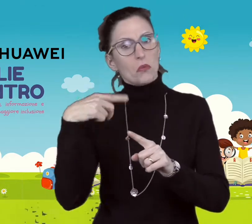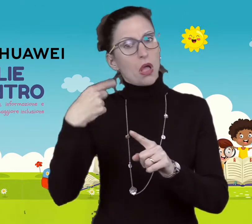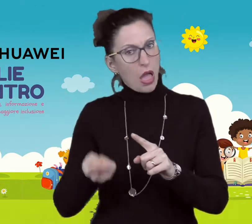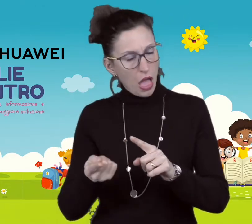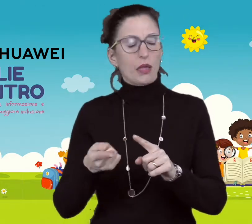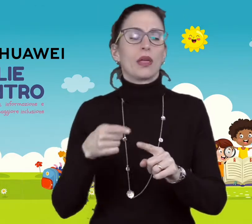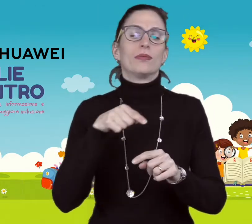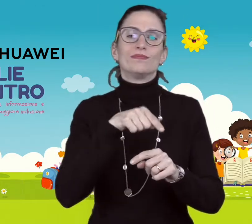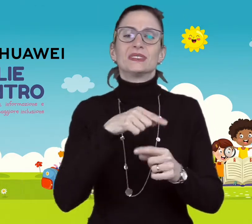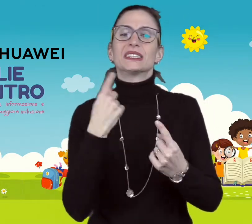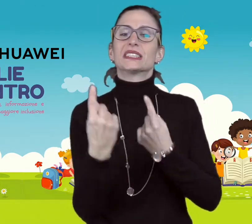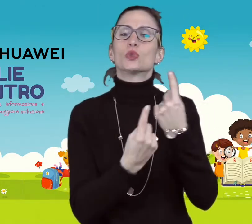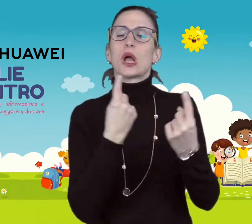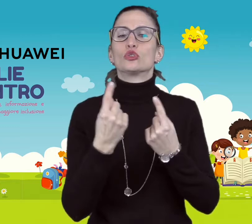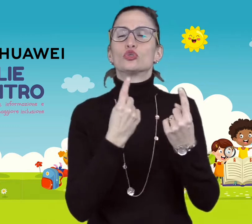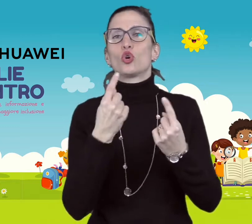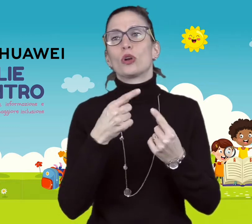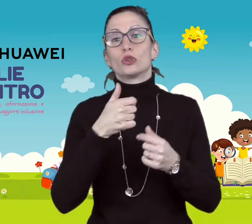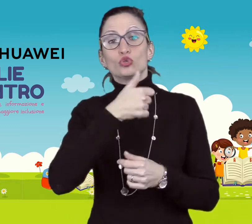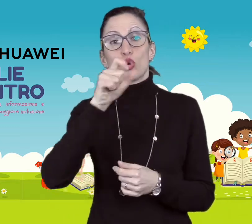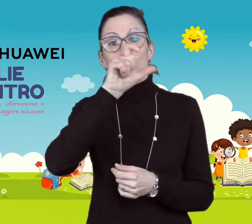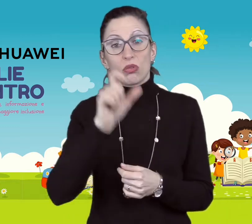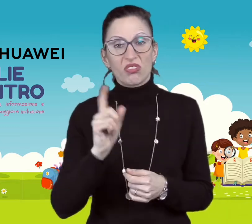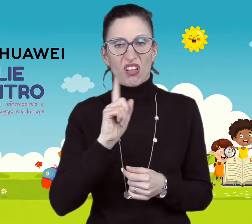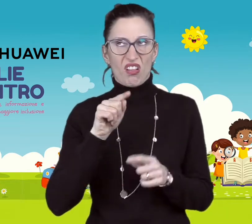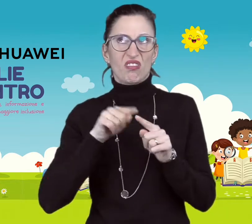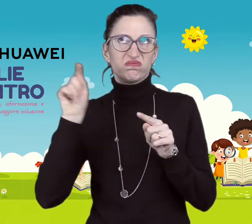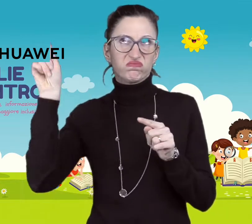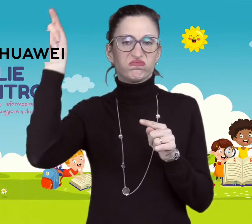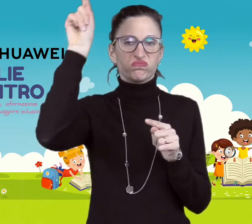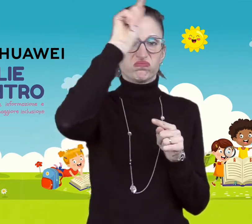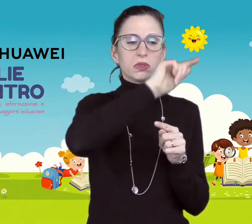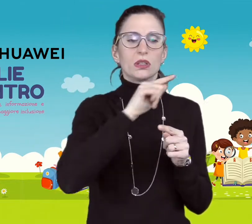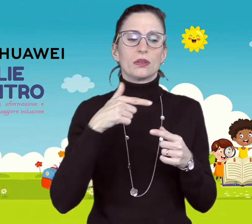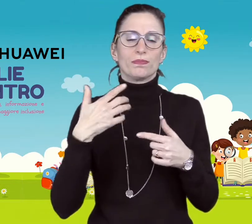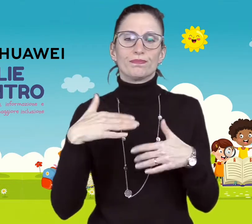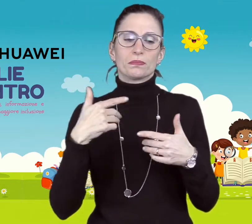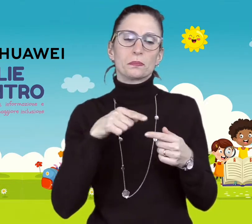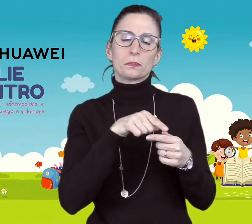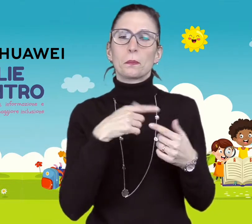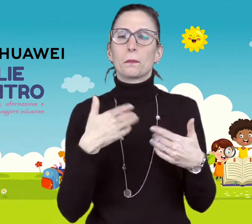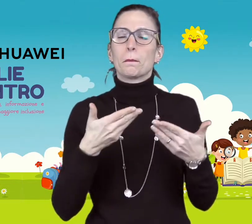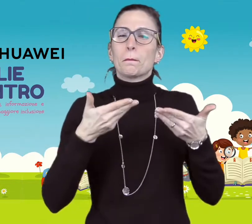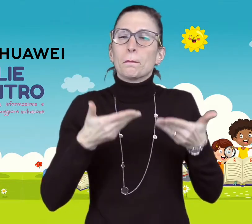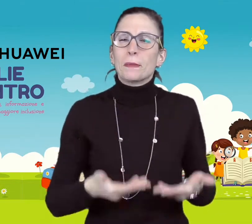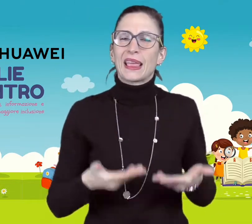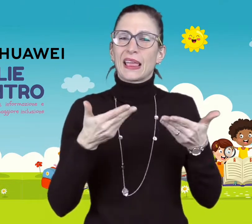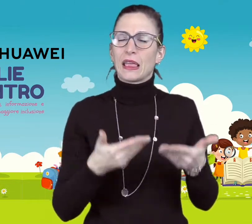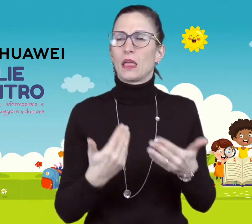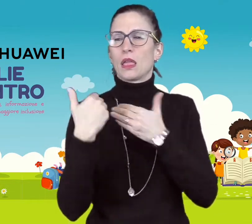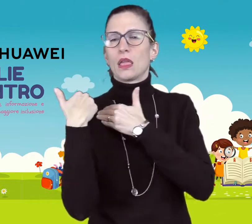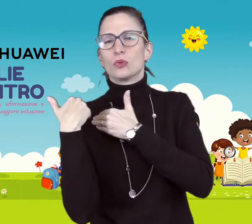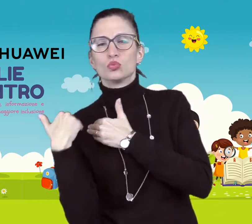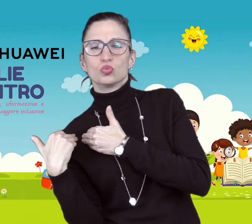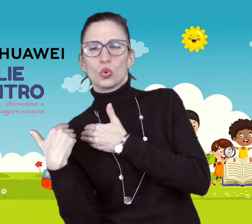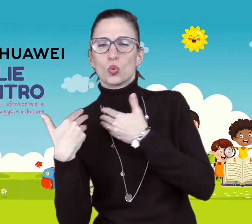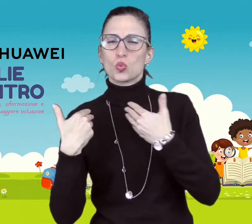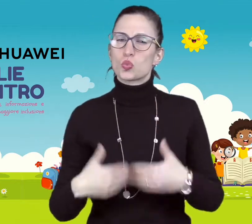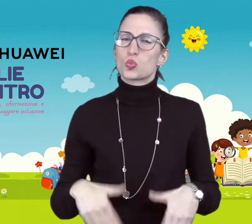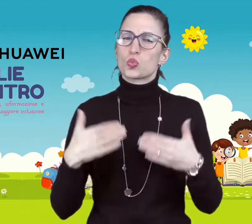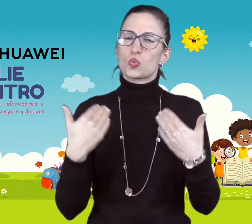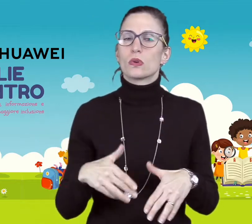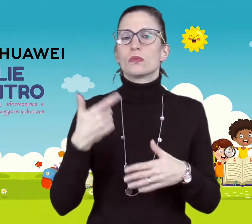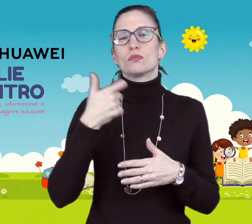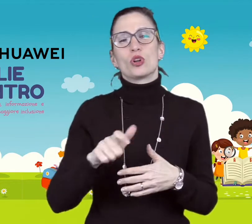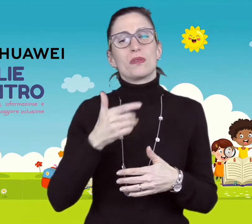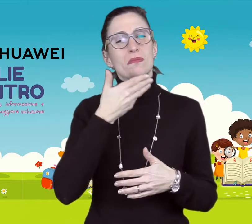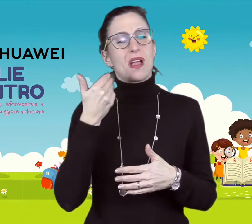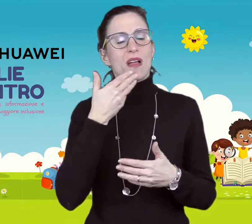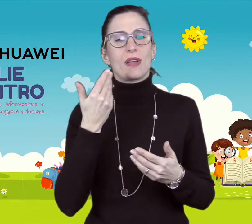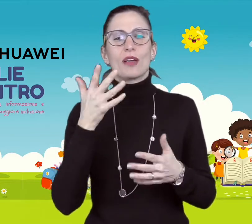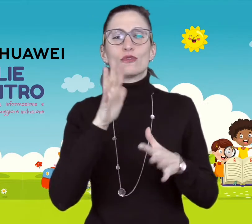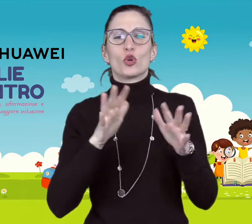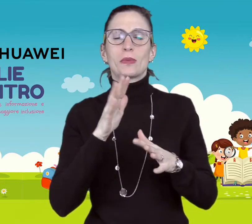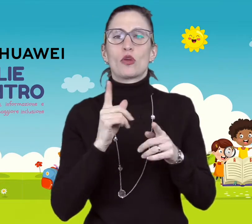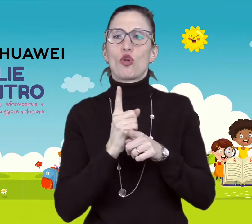non solo in Italia, che incontrano difficoltà per mancanza di informazioni,